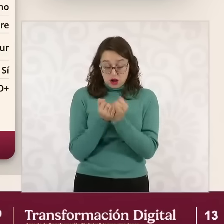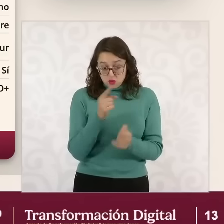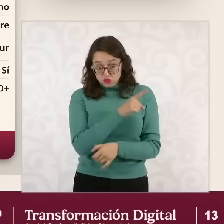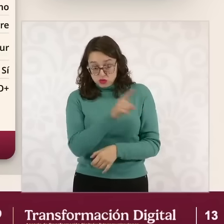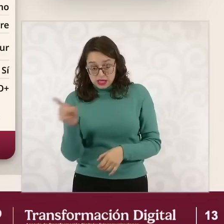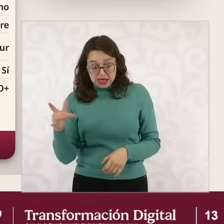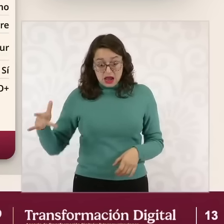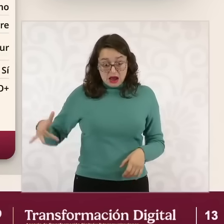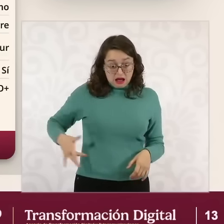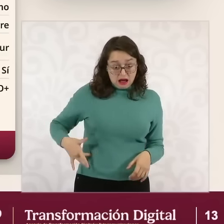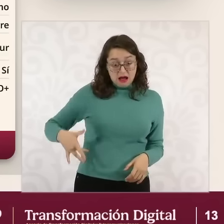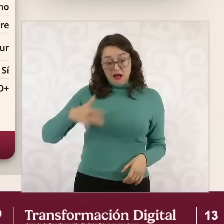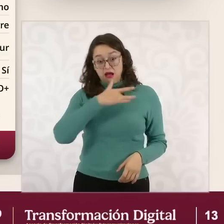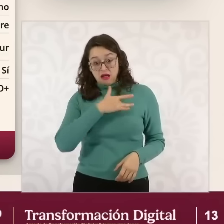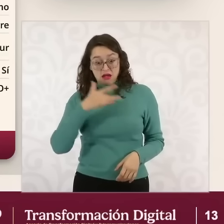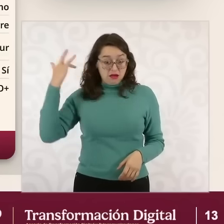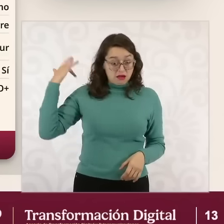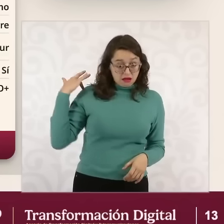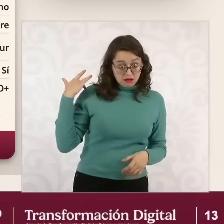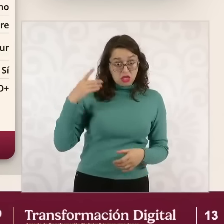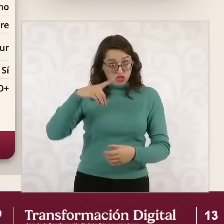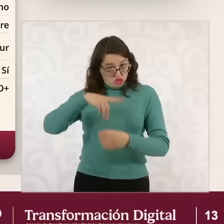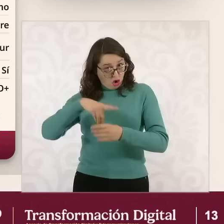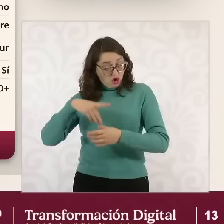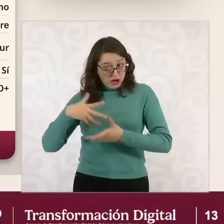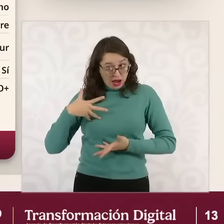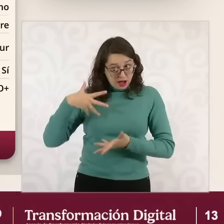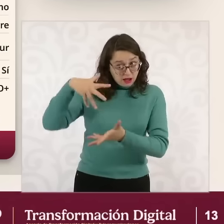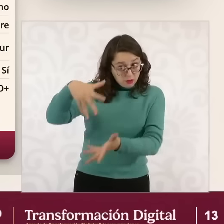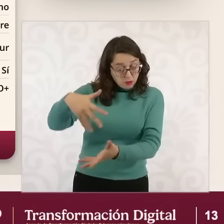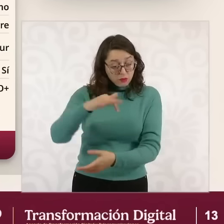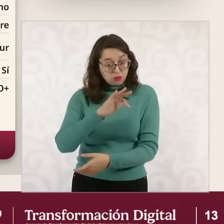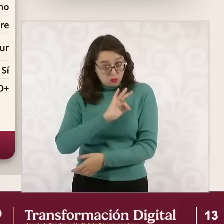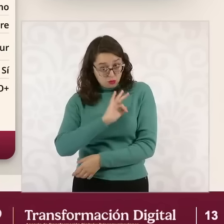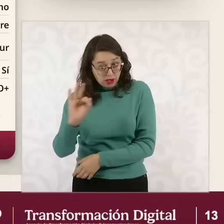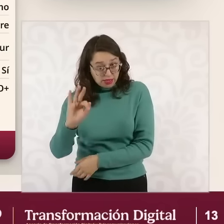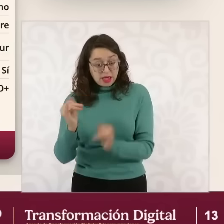así como su tipo de sangre para cualquier necesidad del sistema de salud. Y como siempre,